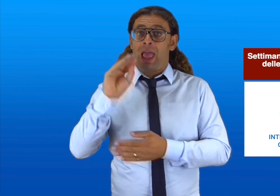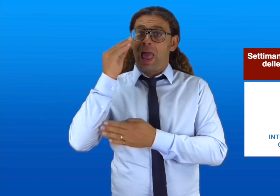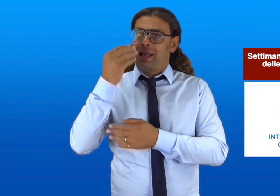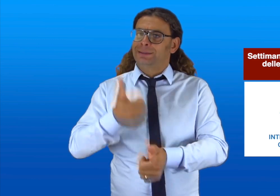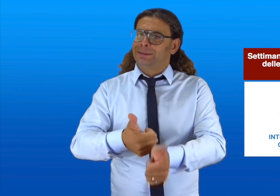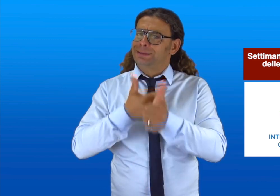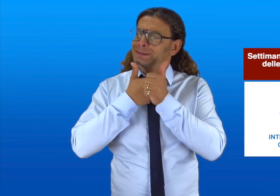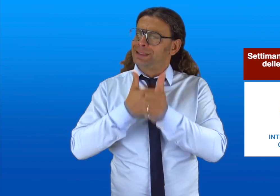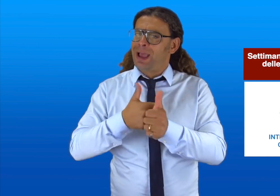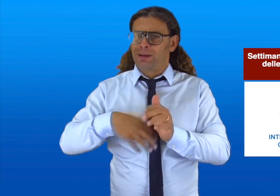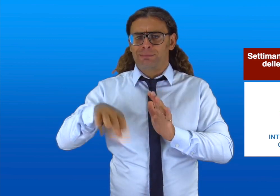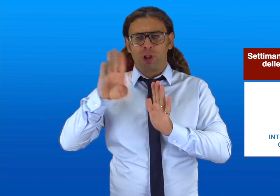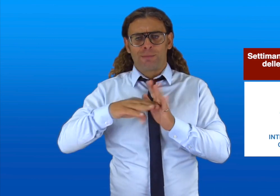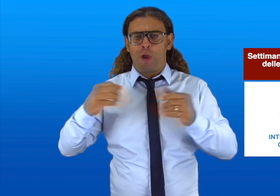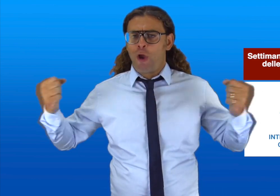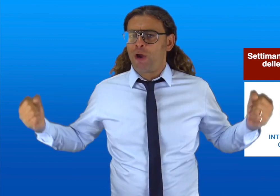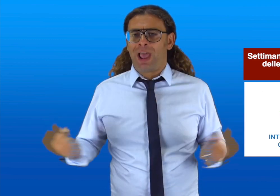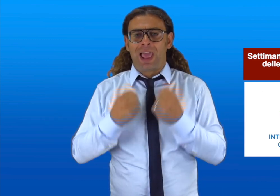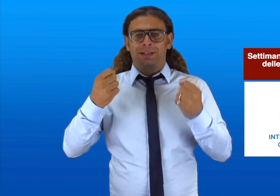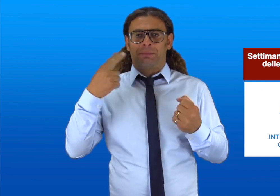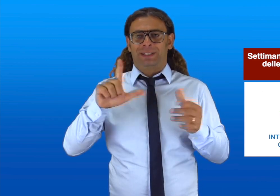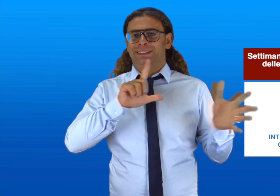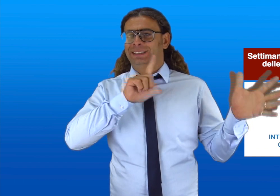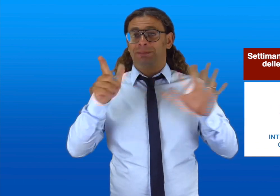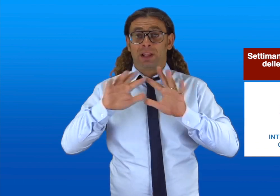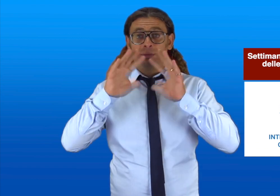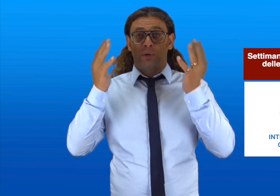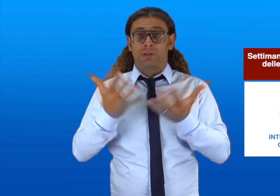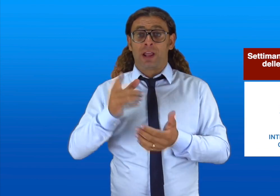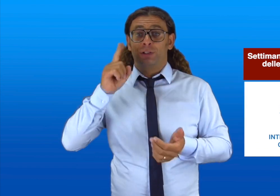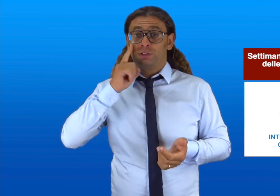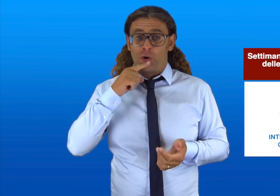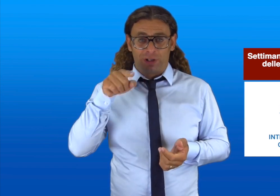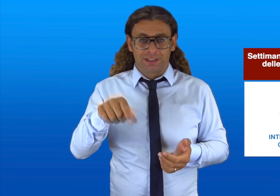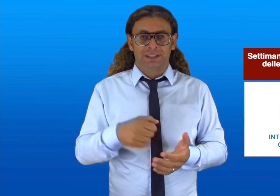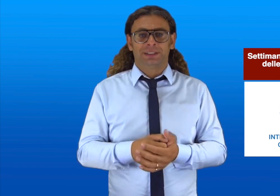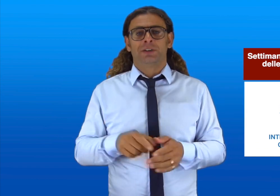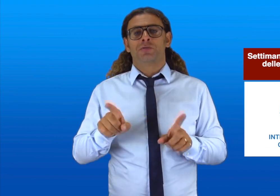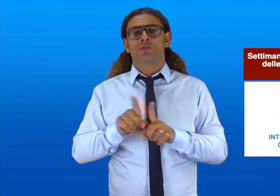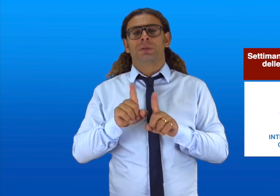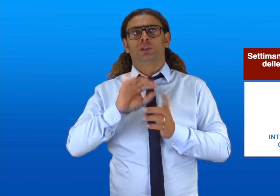L'ENS aderisce all'iniziativa e farà la sua parte durante la Settimana Internazionale delle Persone Sorde organizzando,